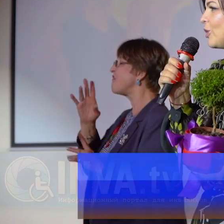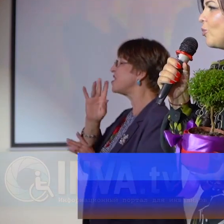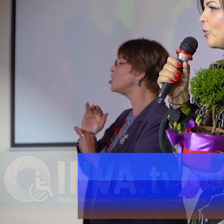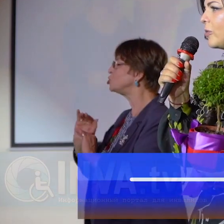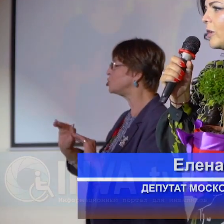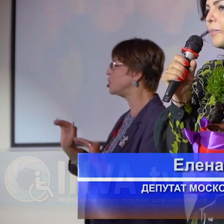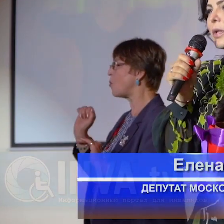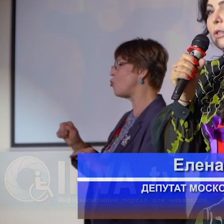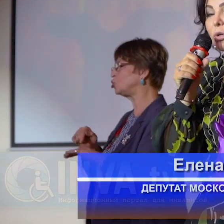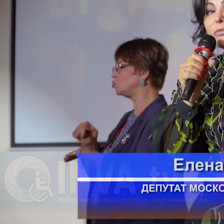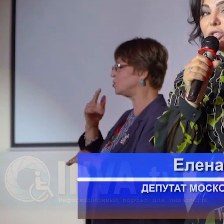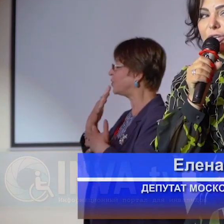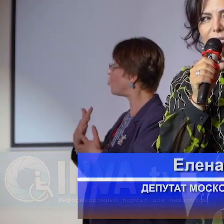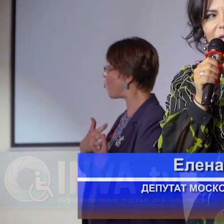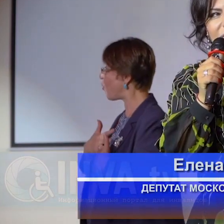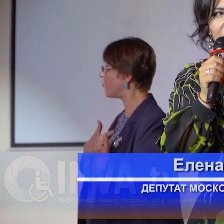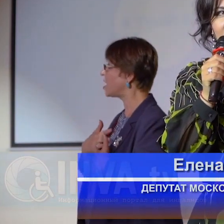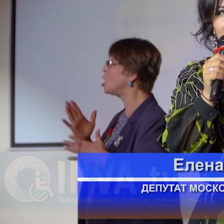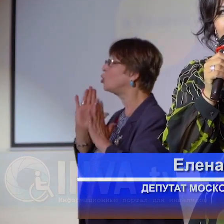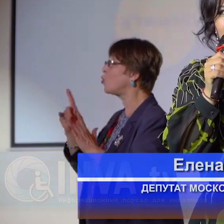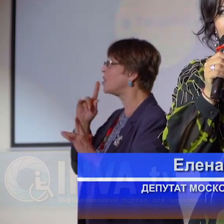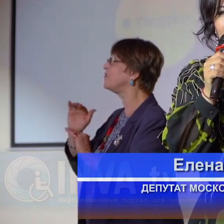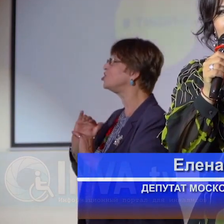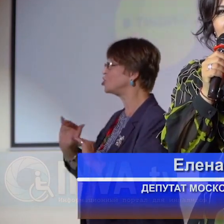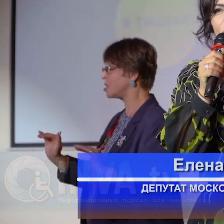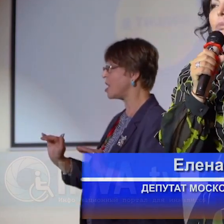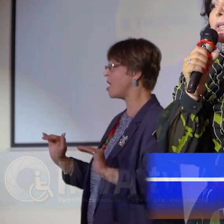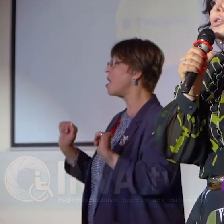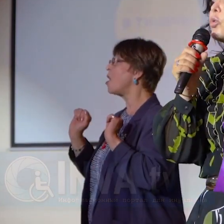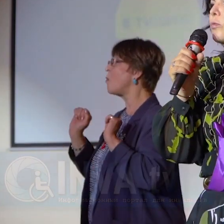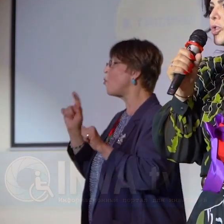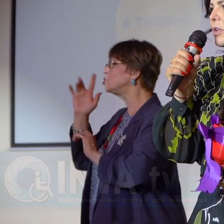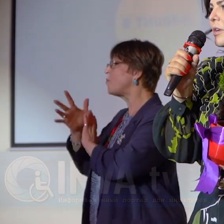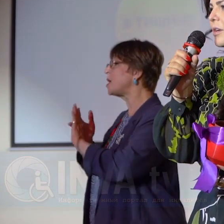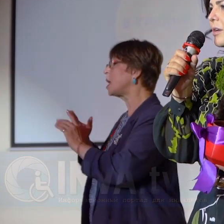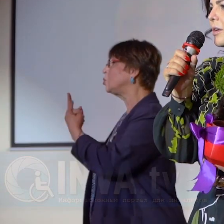Только в тишине можно почувствовать любовь и только в тишине